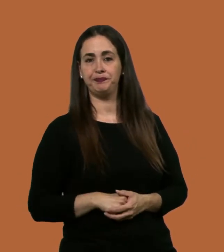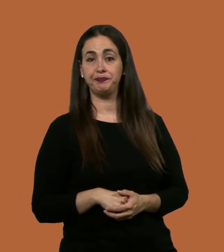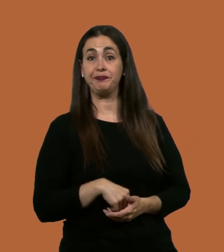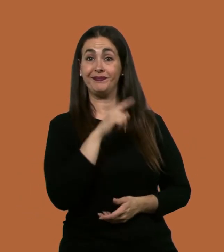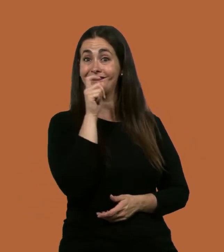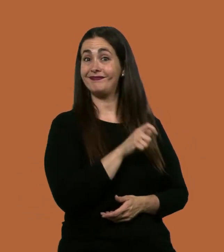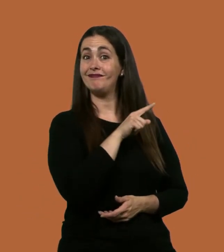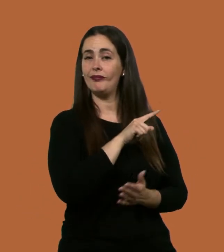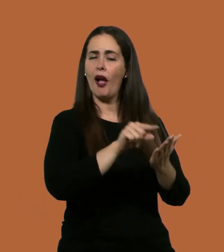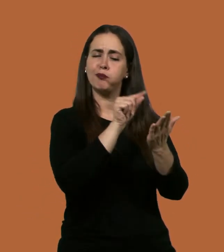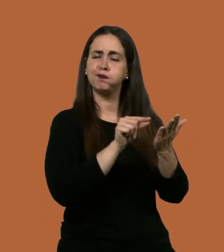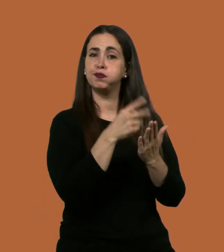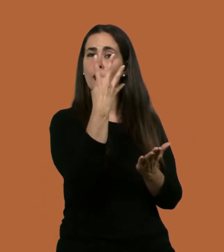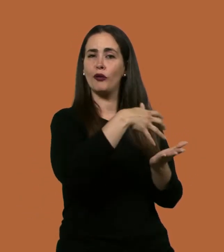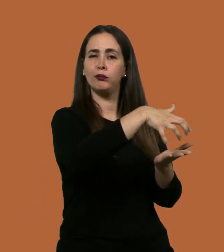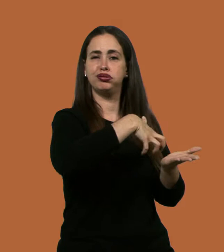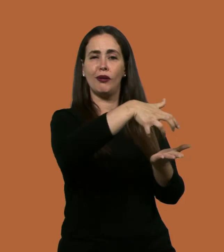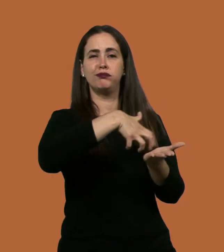Quatre narracions seves recullen algunes llegendes del bandoler,